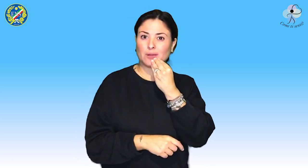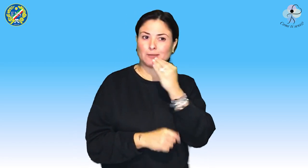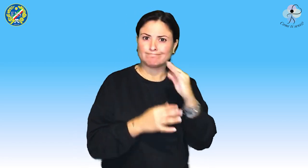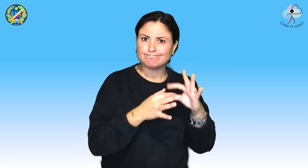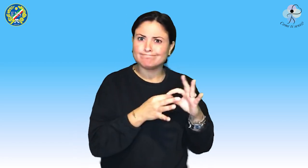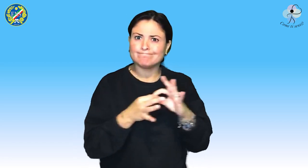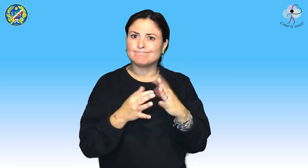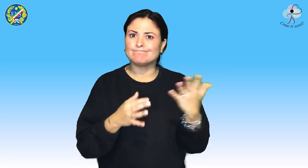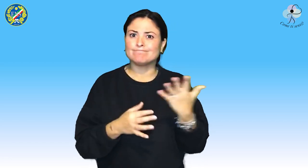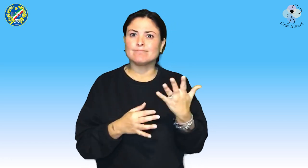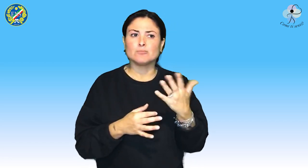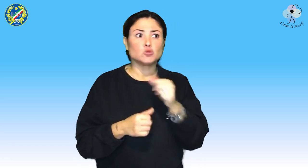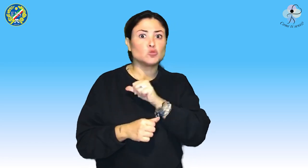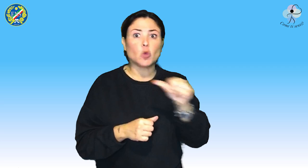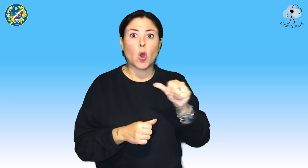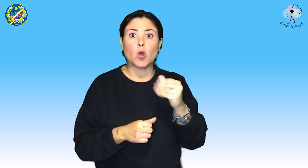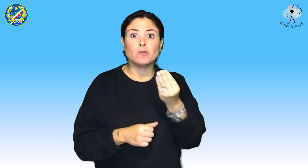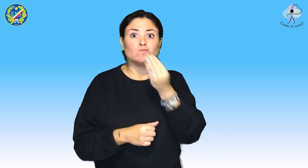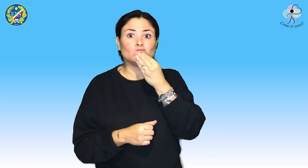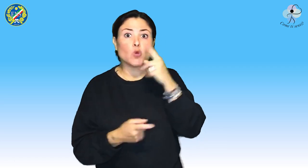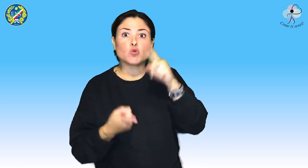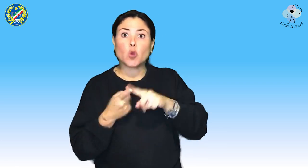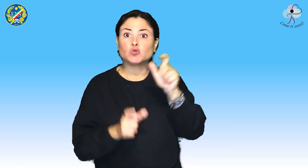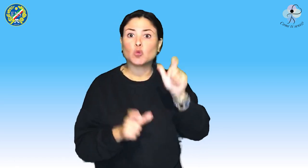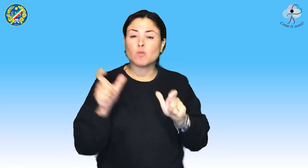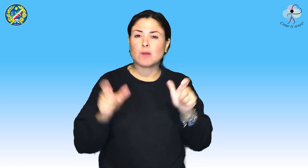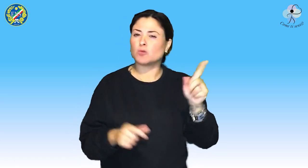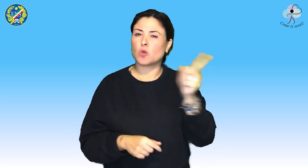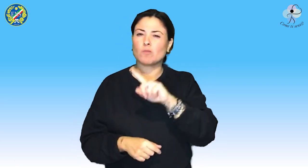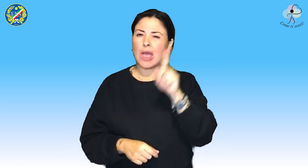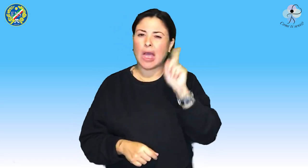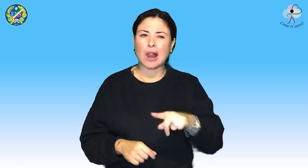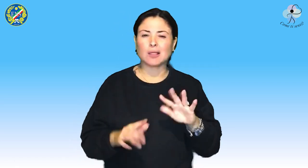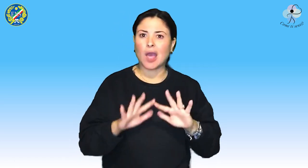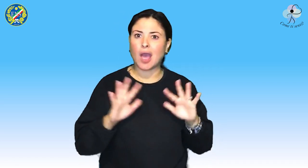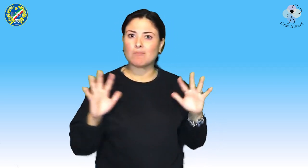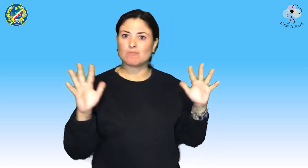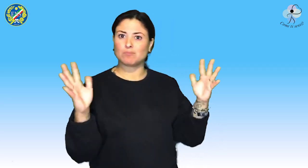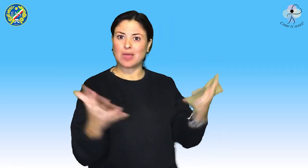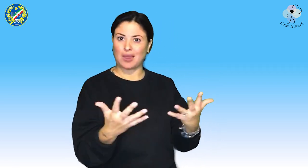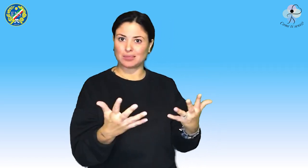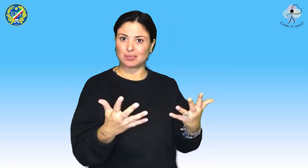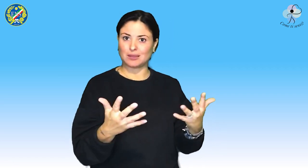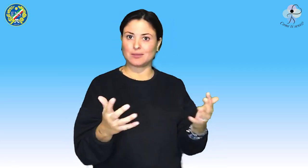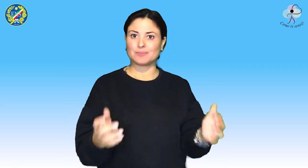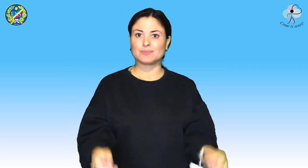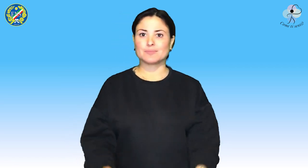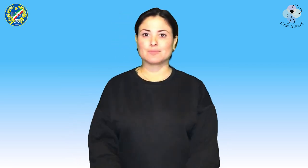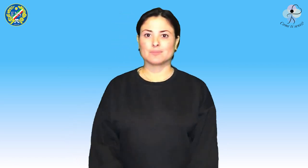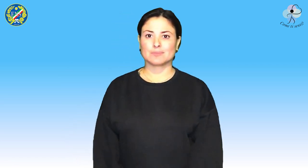gli aspetti di sostenibilità in modo da rendere i regimi alimentari sani non solo per i consumatori ma anche per l’ambiente.